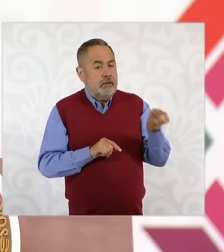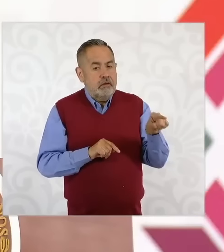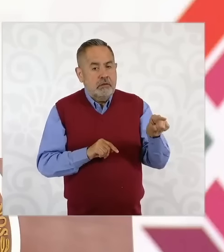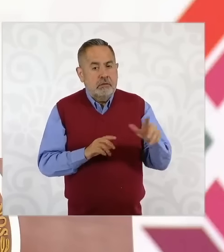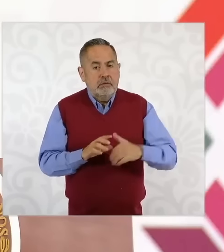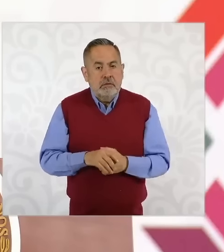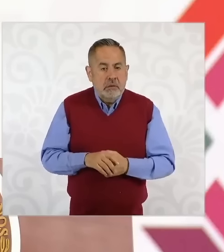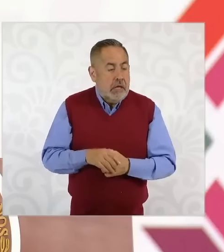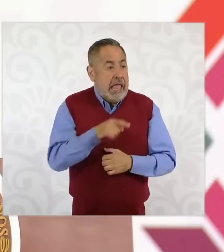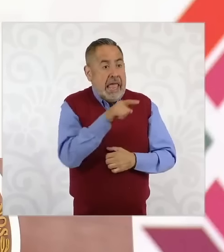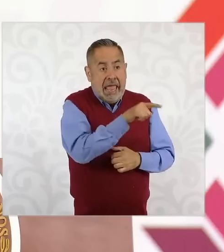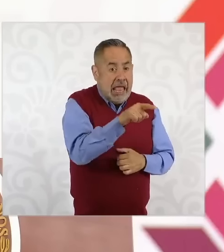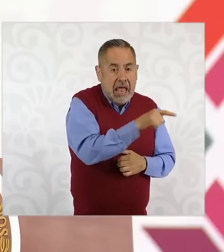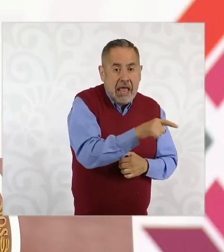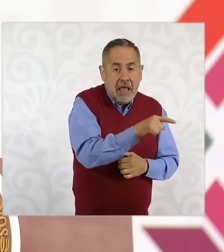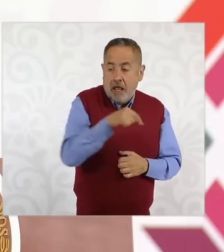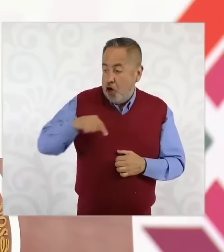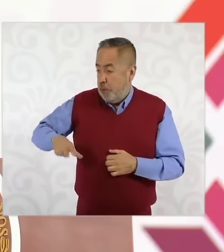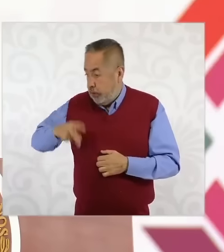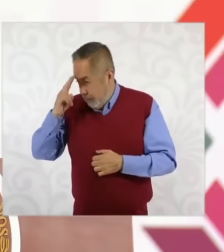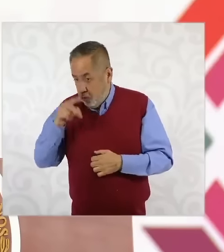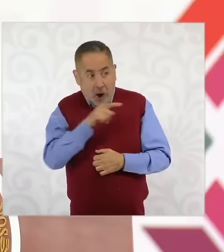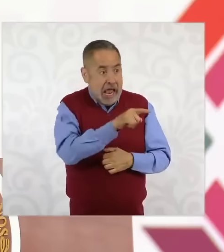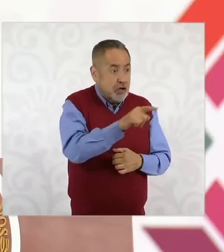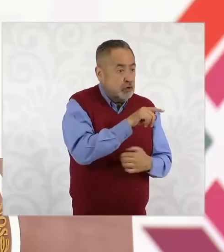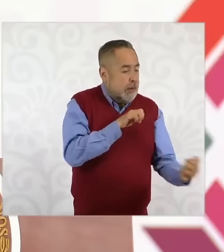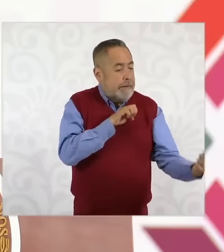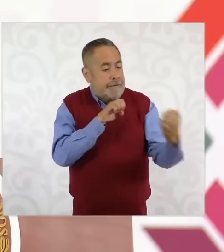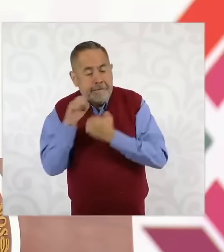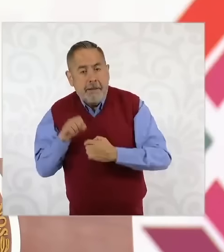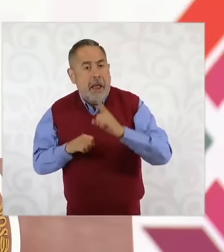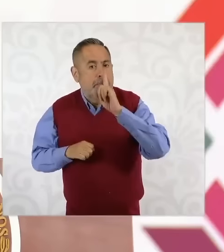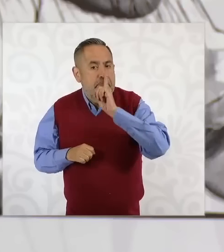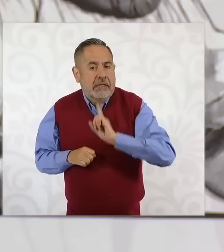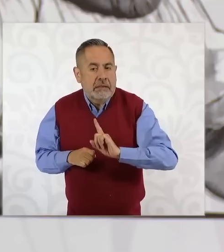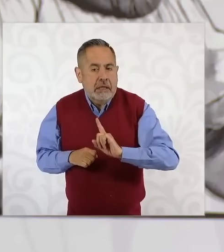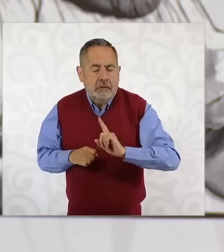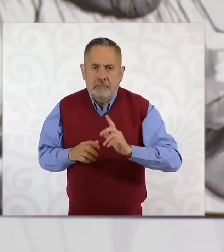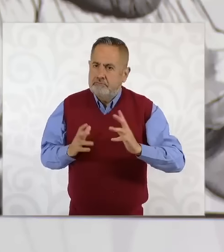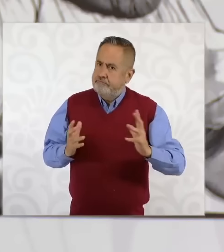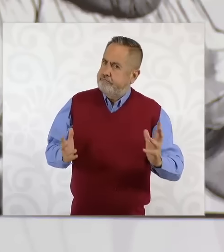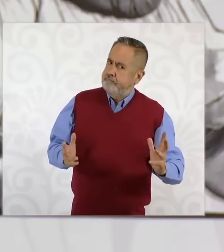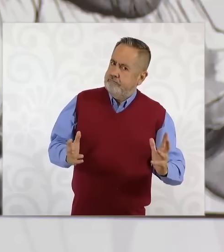se le mintió al gobierno de México en su momento y la prueba es el la exposición del